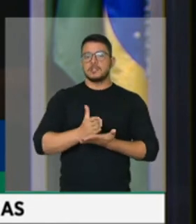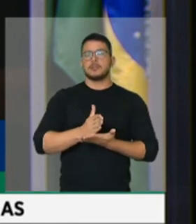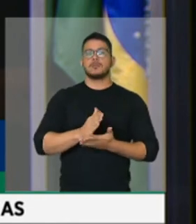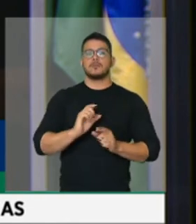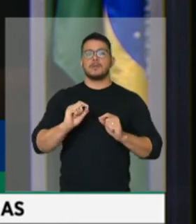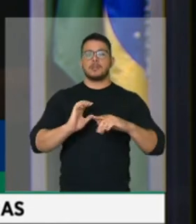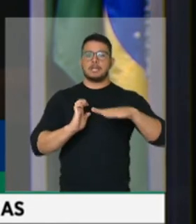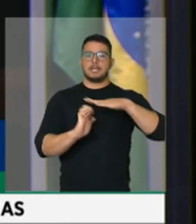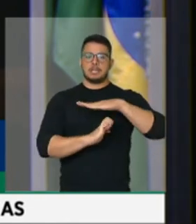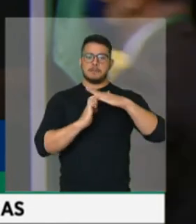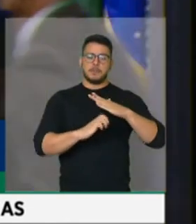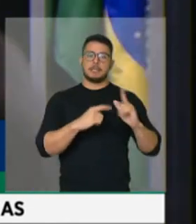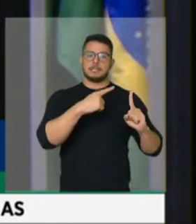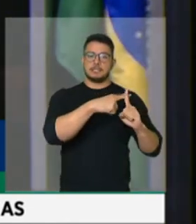PARA PRÓPRIA EXPANSÃO DO SETOR. CONSIDERANDO ESSAS